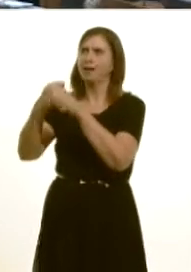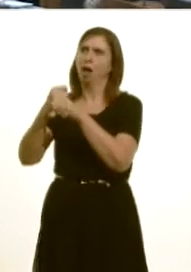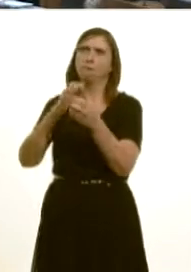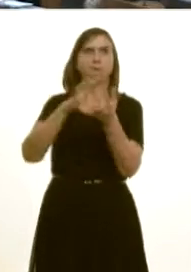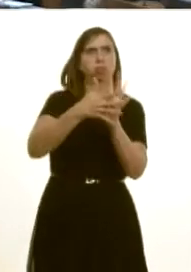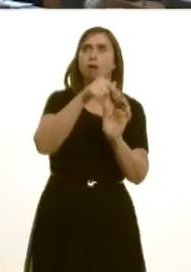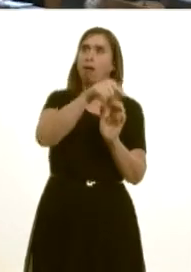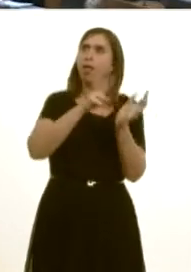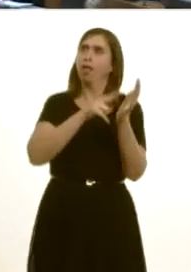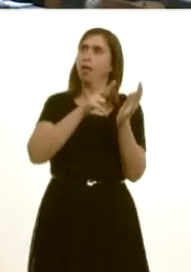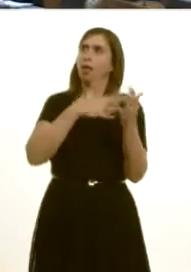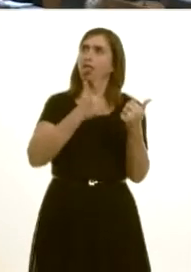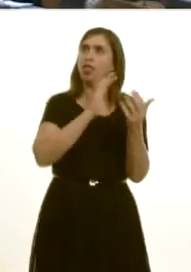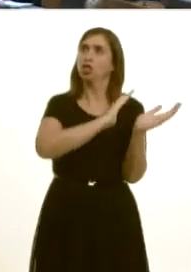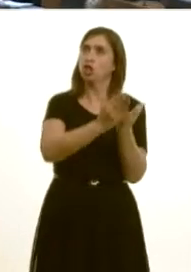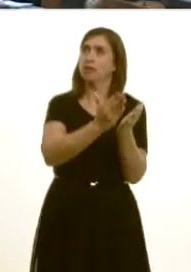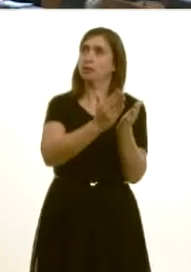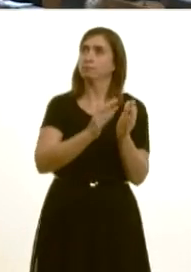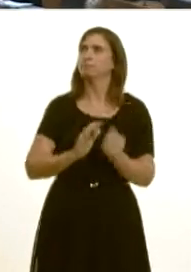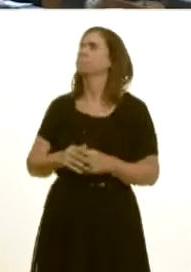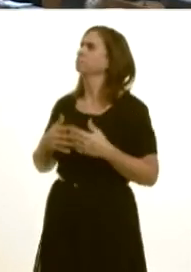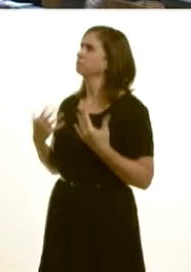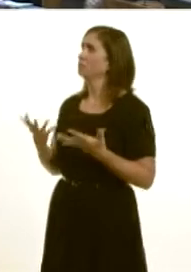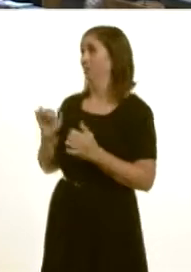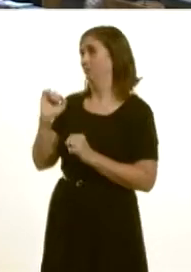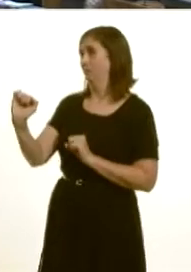gwasanaeth iechyd i ddygymod â’i waith? Carwyn Jones: Mae hynny yn rhywbeth i’r